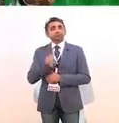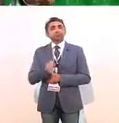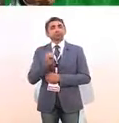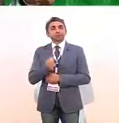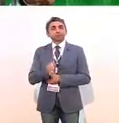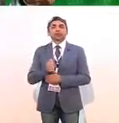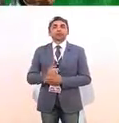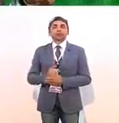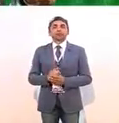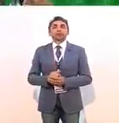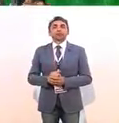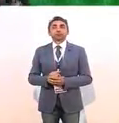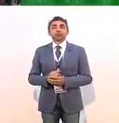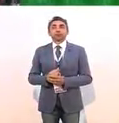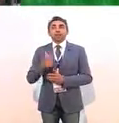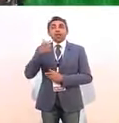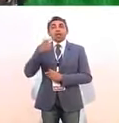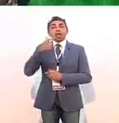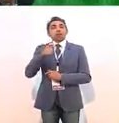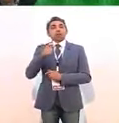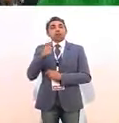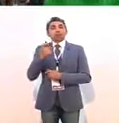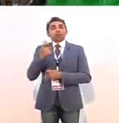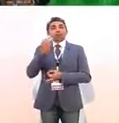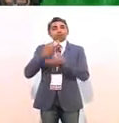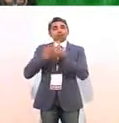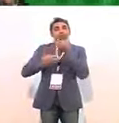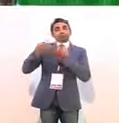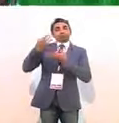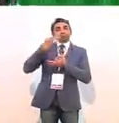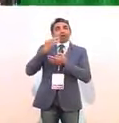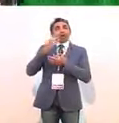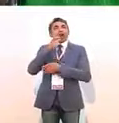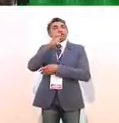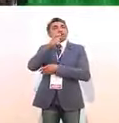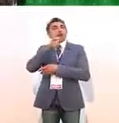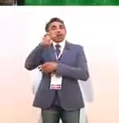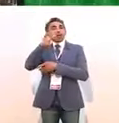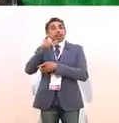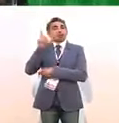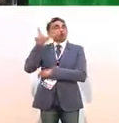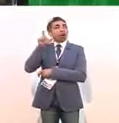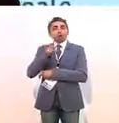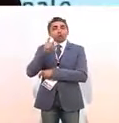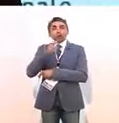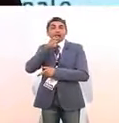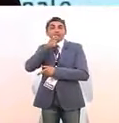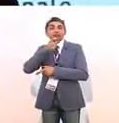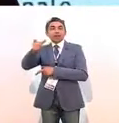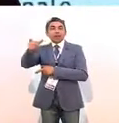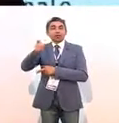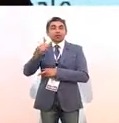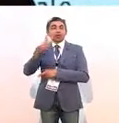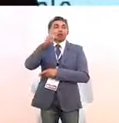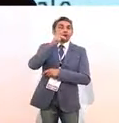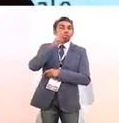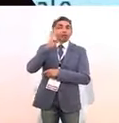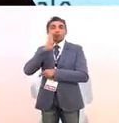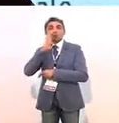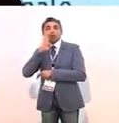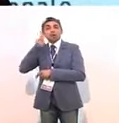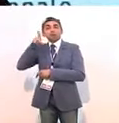Perché ci educano al viaggio, ci impongono il viaggio. Donne e uomini del Partito democratico,